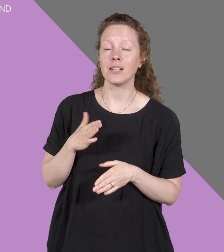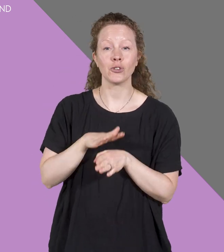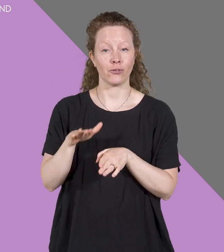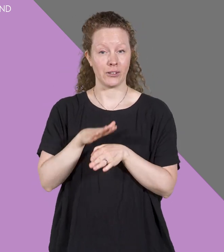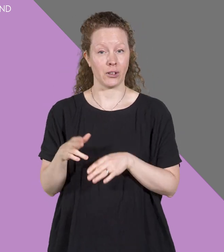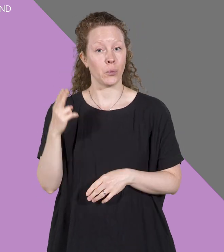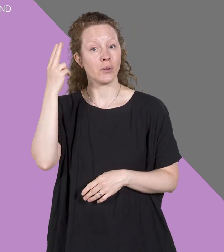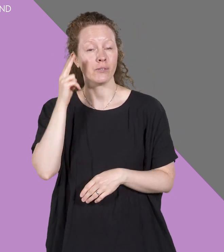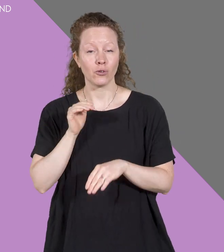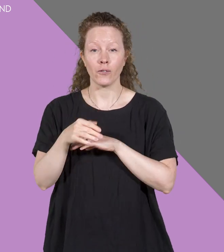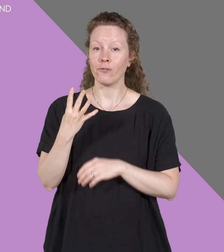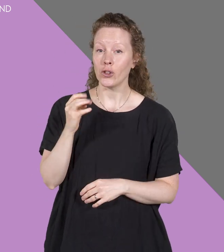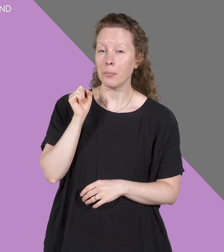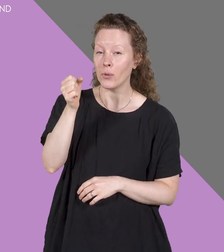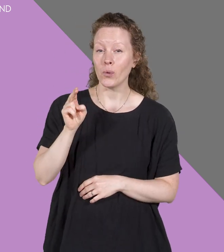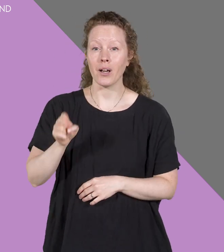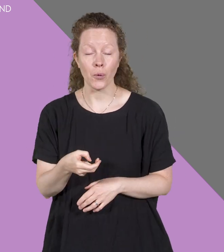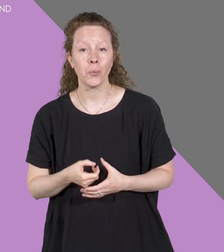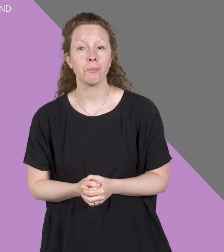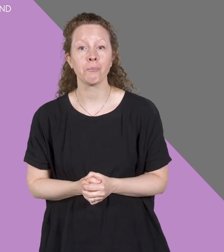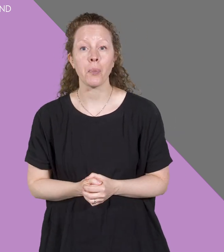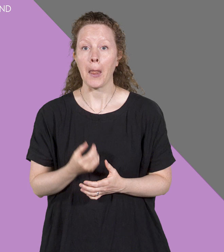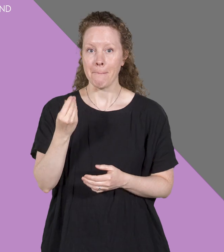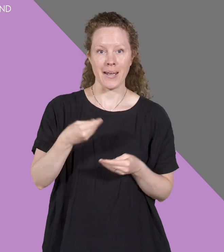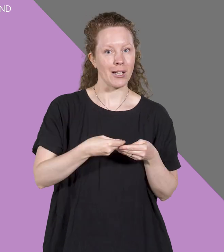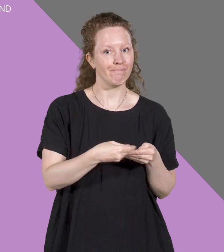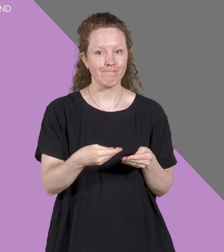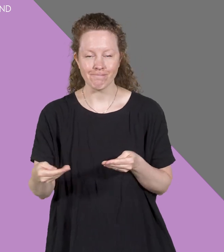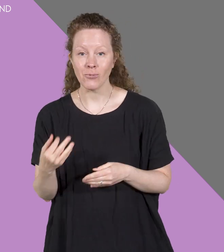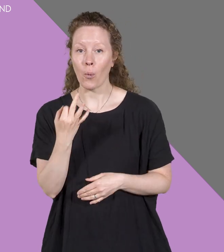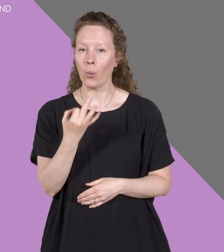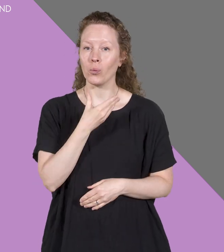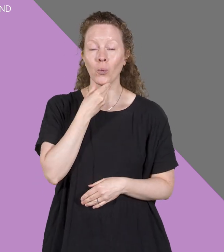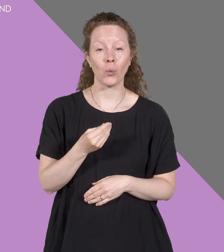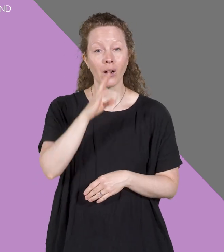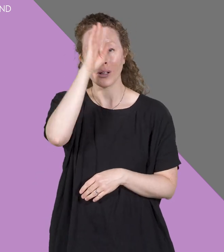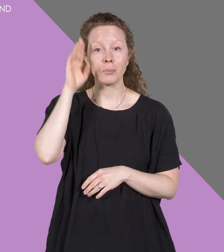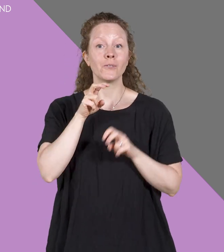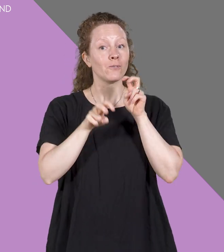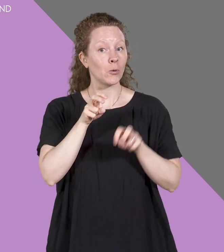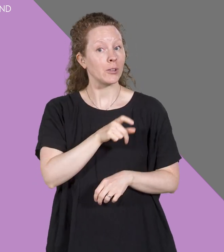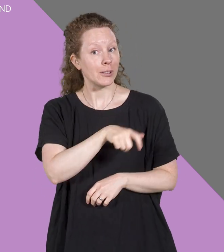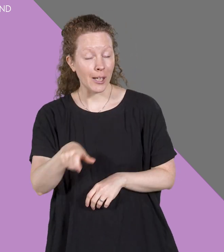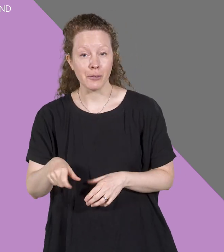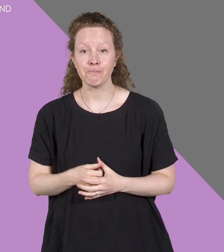Jyväskylä universitet över fyra miljoner euro att fördelas mellan - åtta unga akademiforskare.